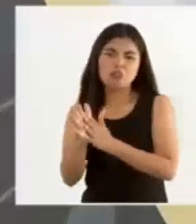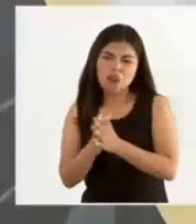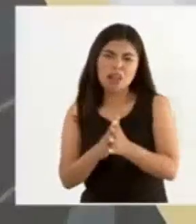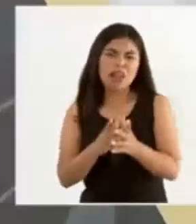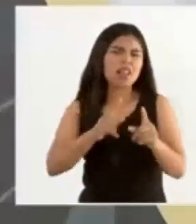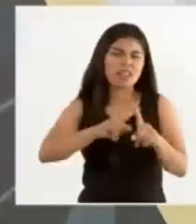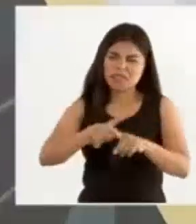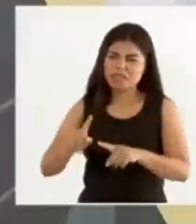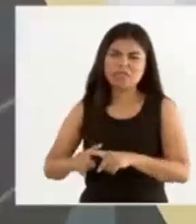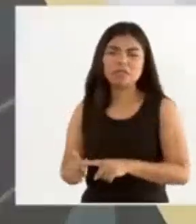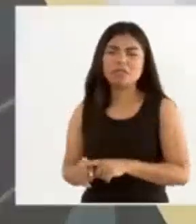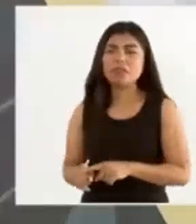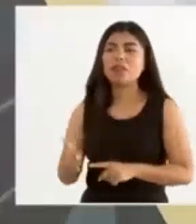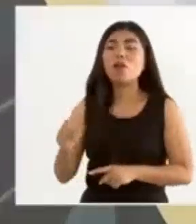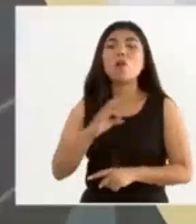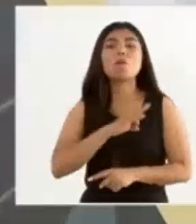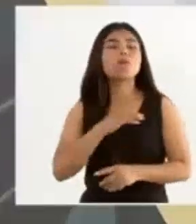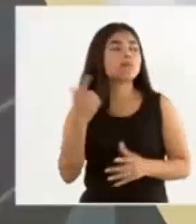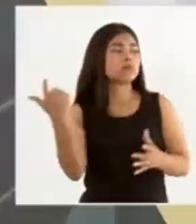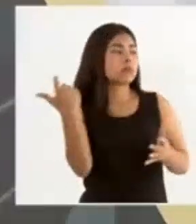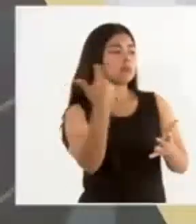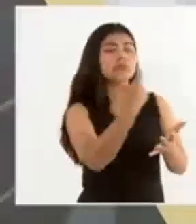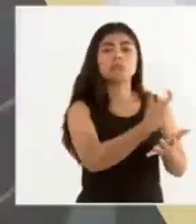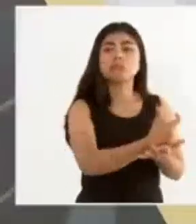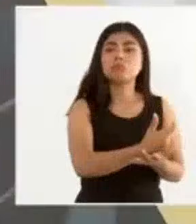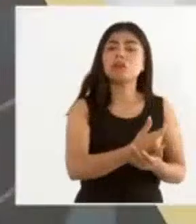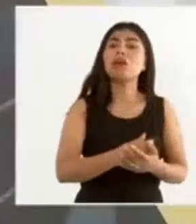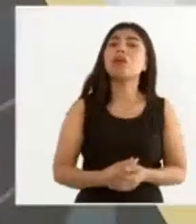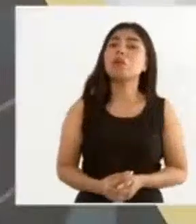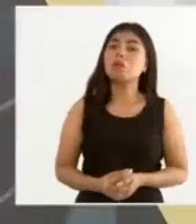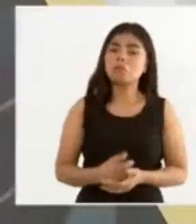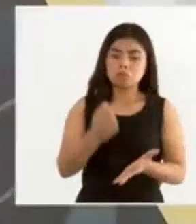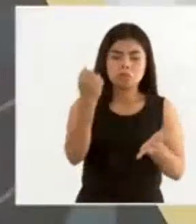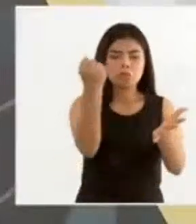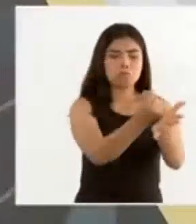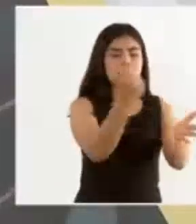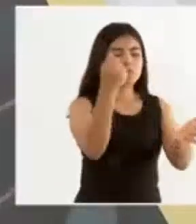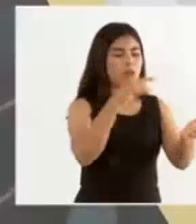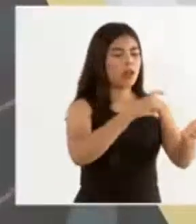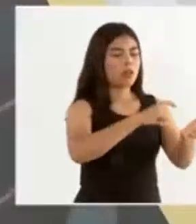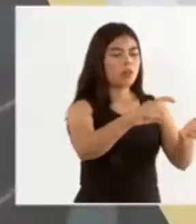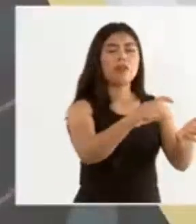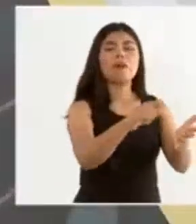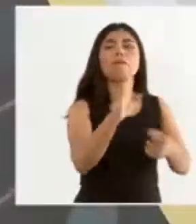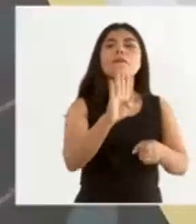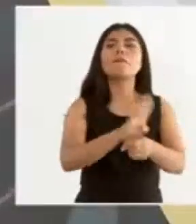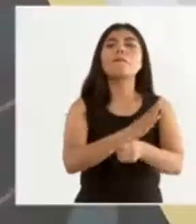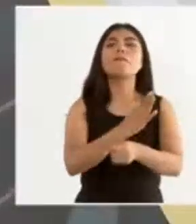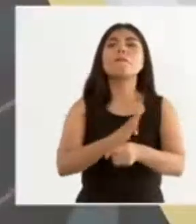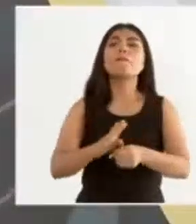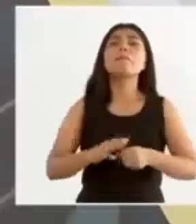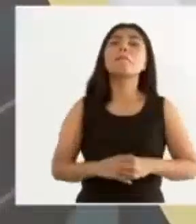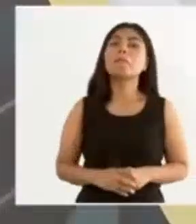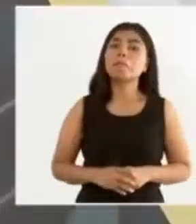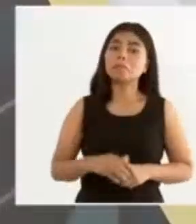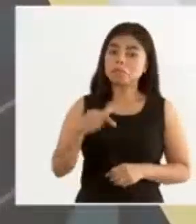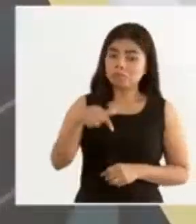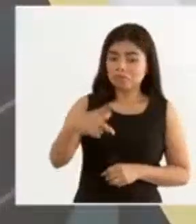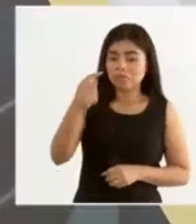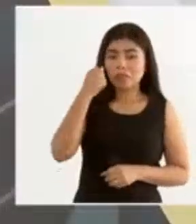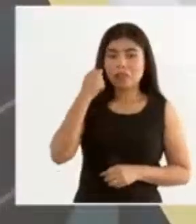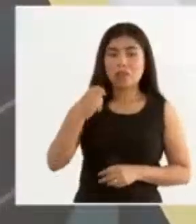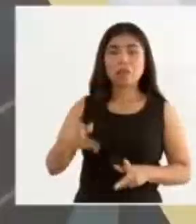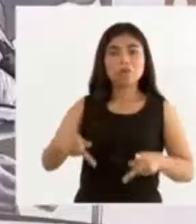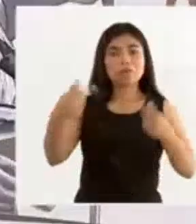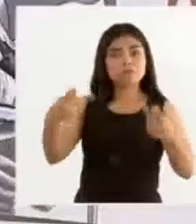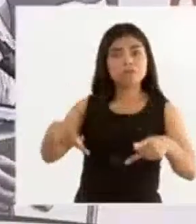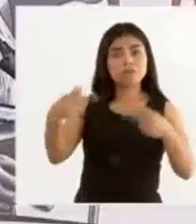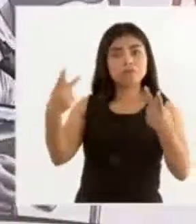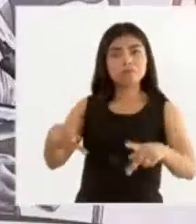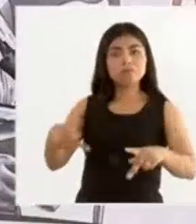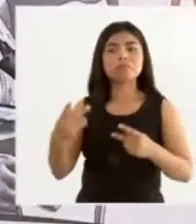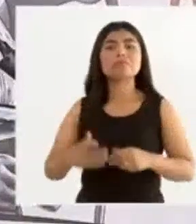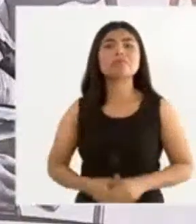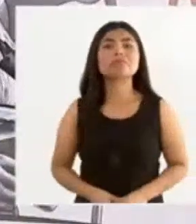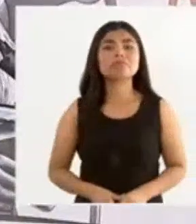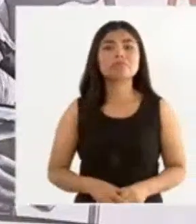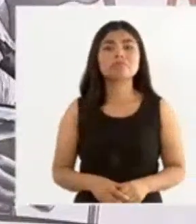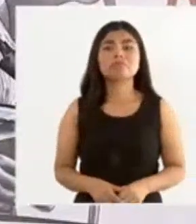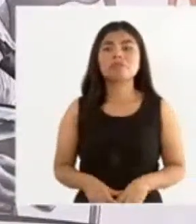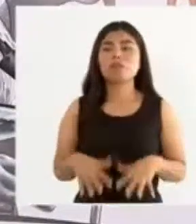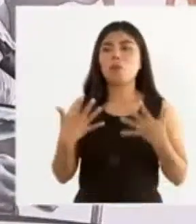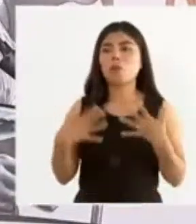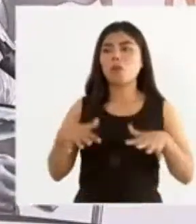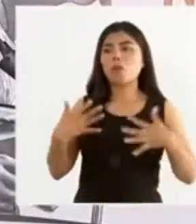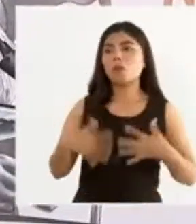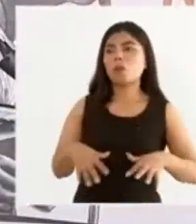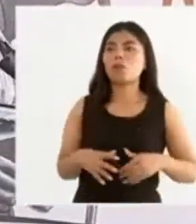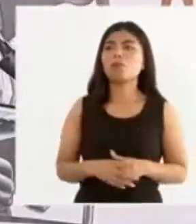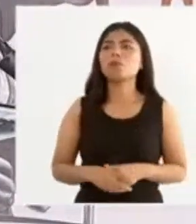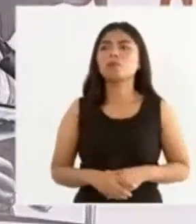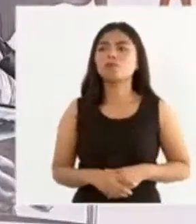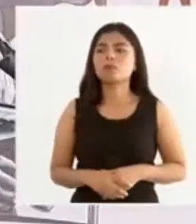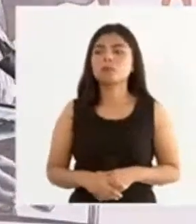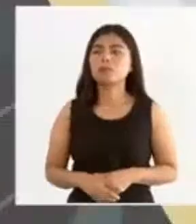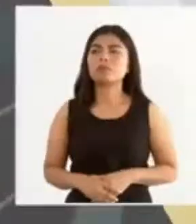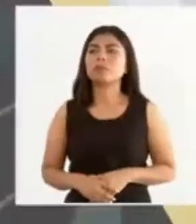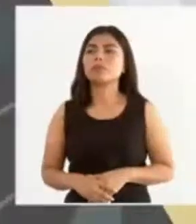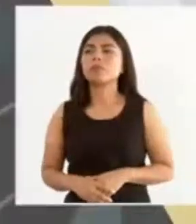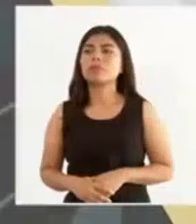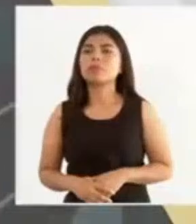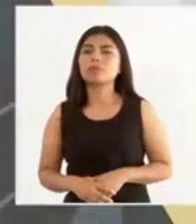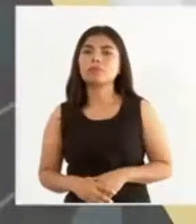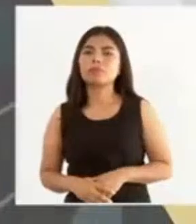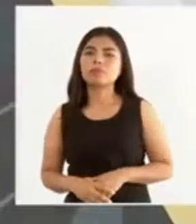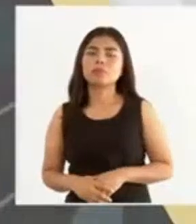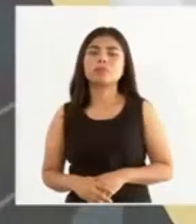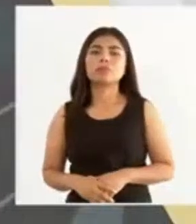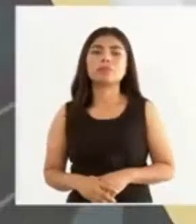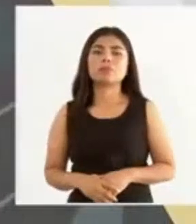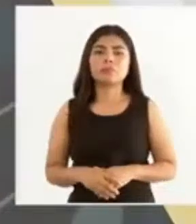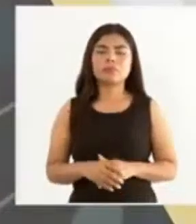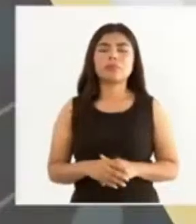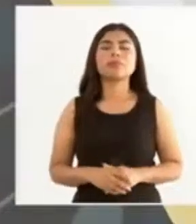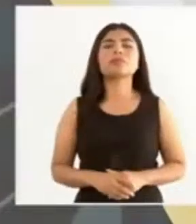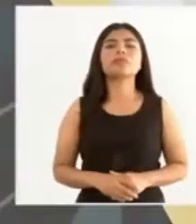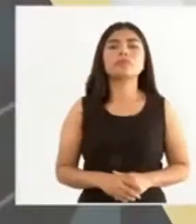del bienestar, el chocolate del bienestar con 50% de cacao producido en Tabasco. De esta forma